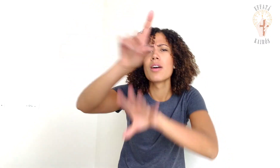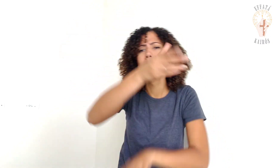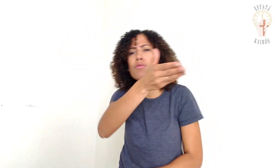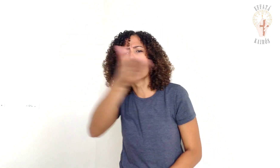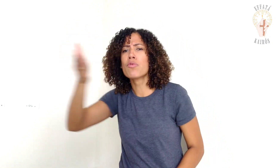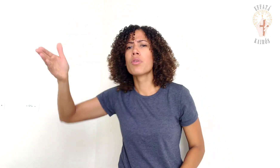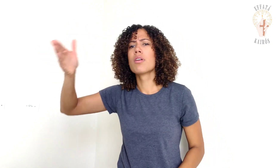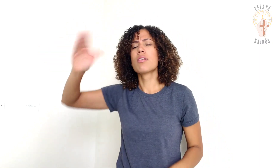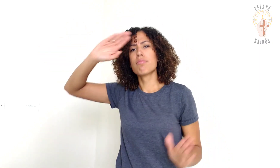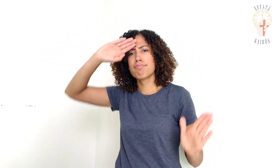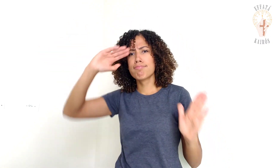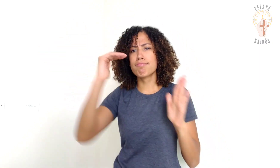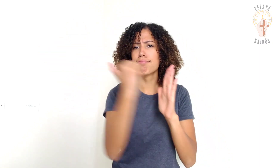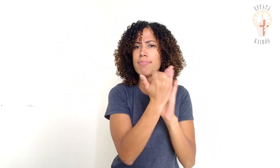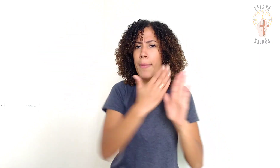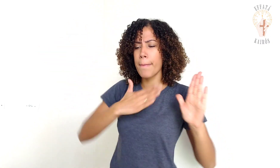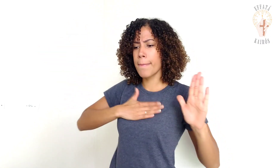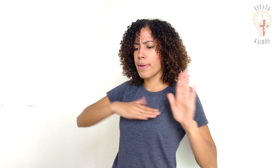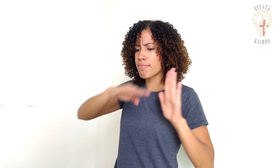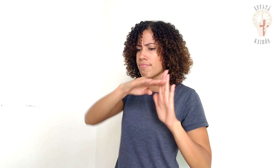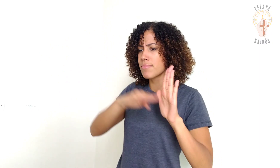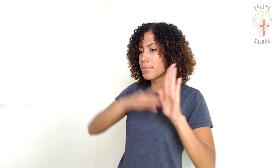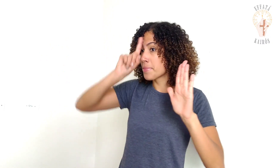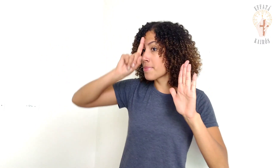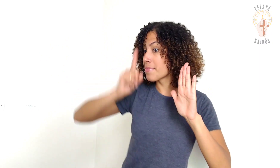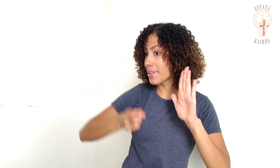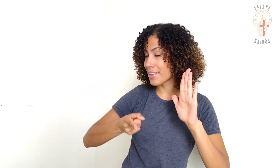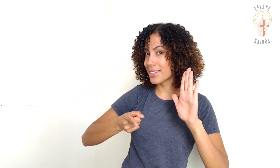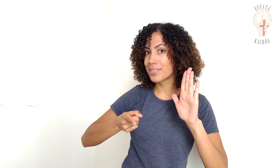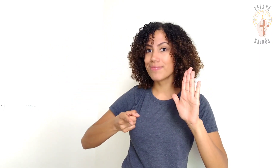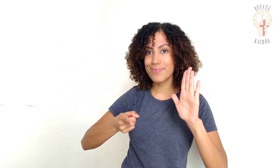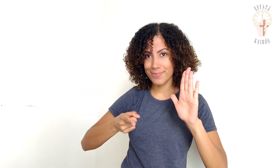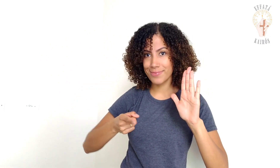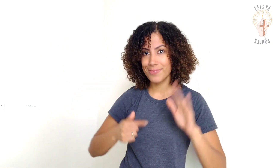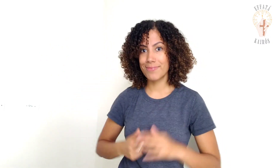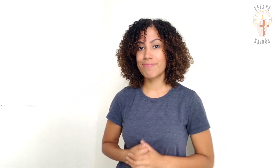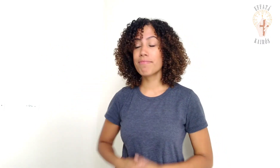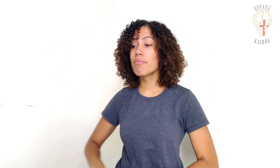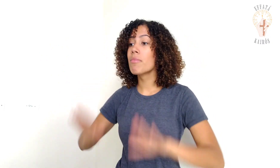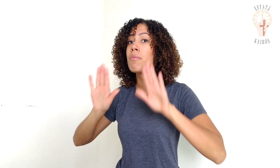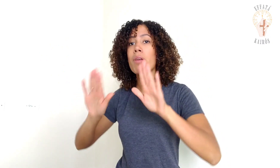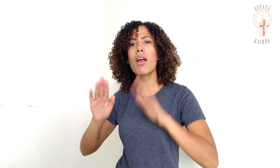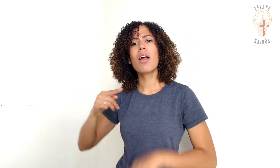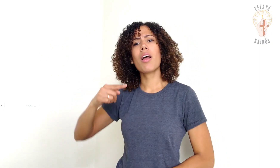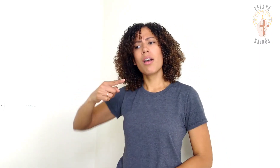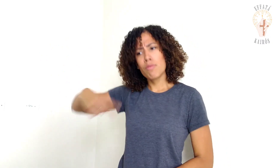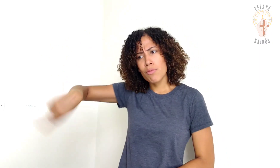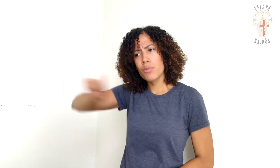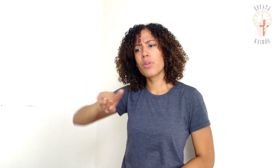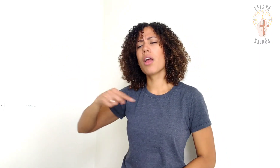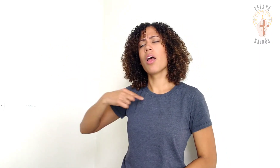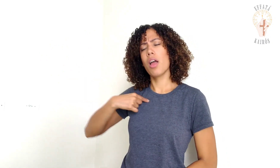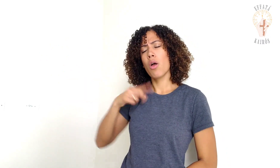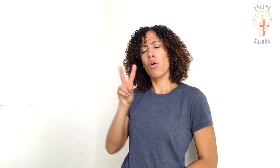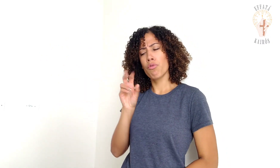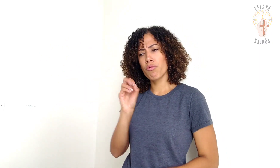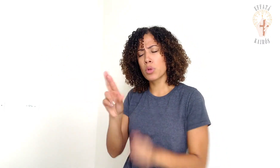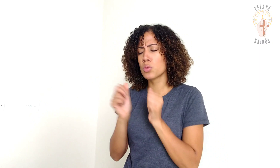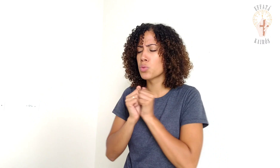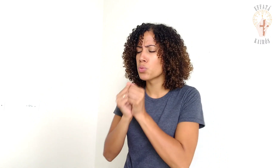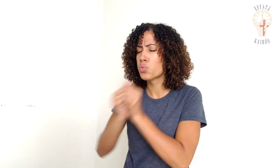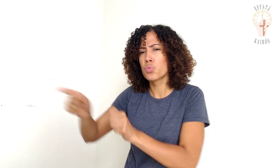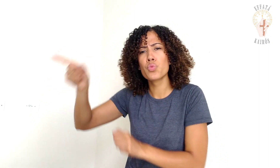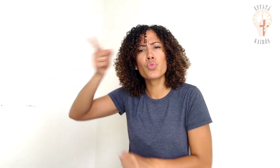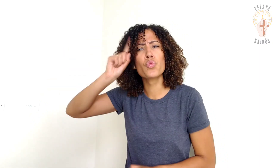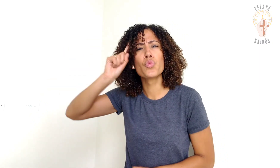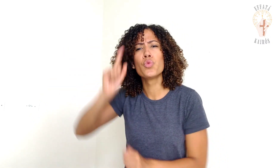tudo o que vos ordenei! Eis que estarei convosco todos os dias, até o fim do mundo”.